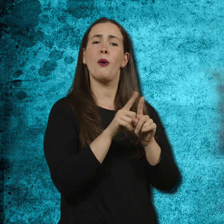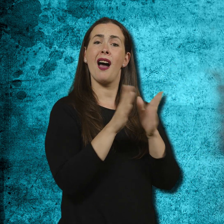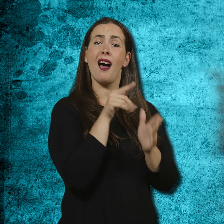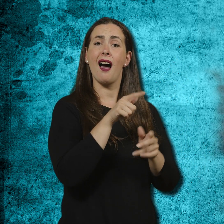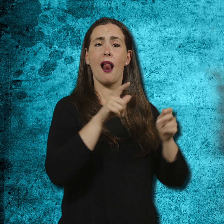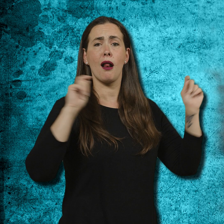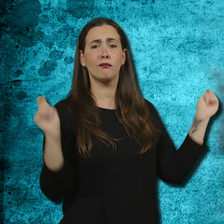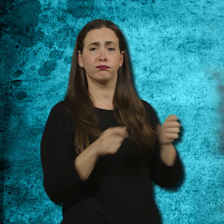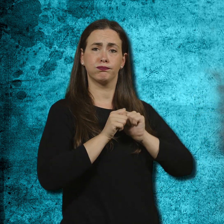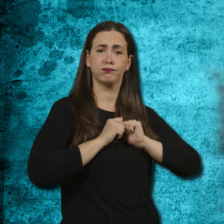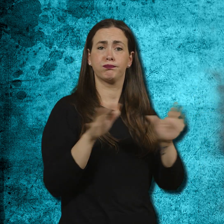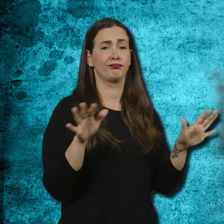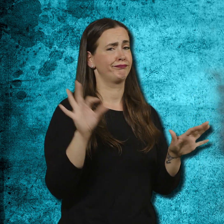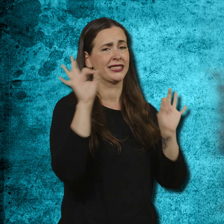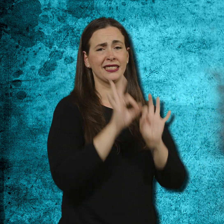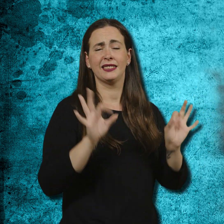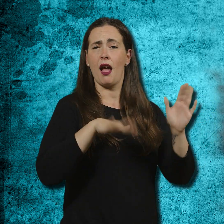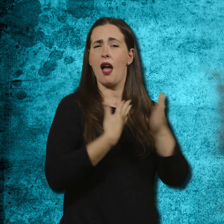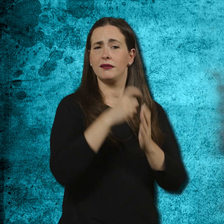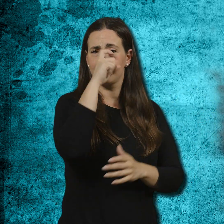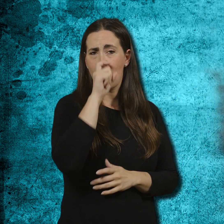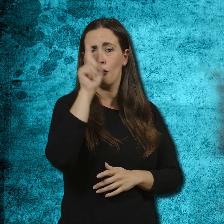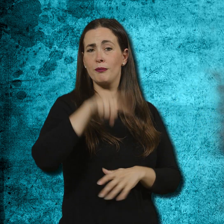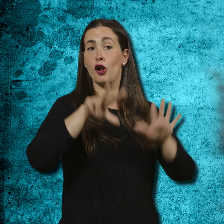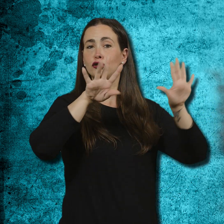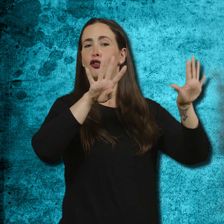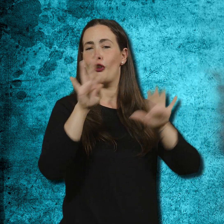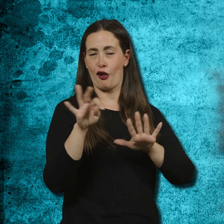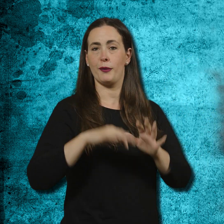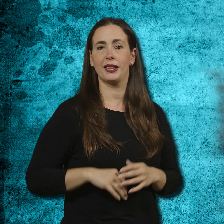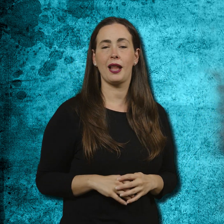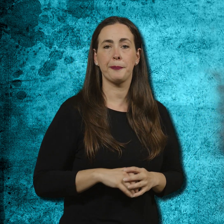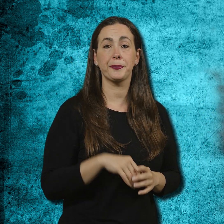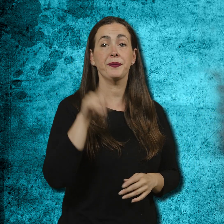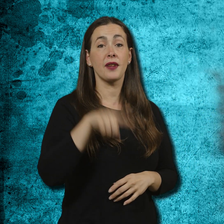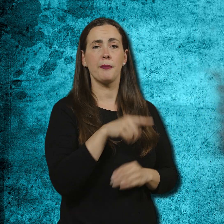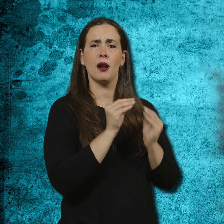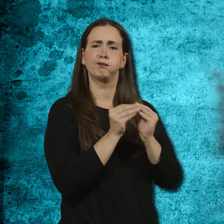No va ser sinó en 1890 quan, després de refondre i ampliar els opuscles anteriors,